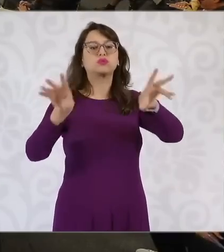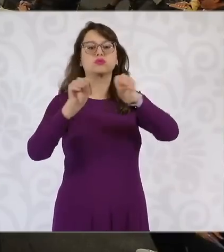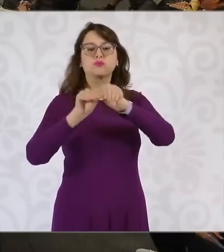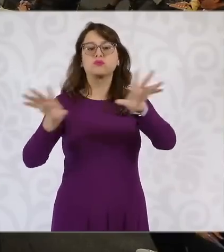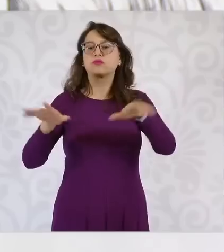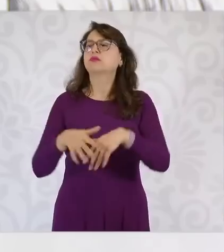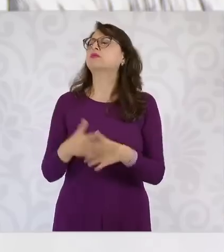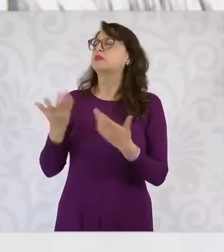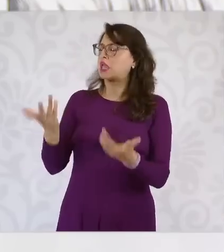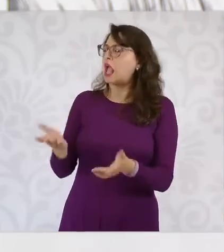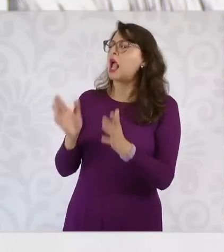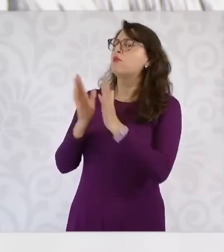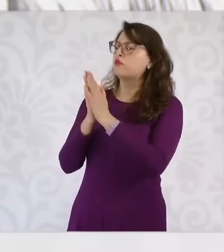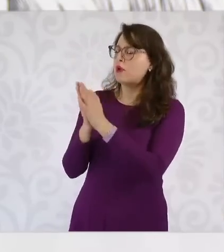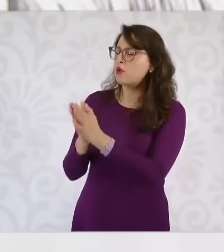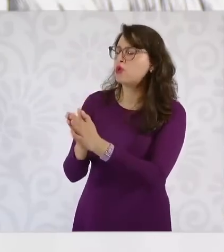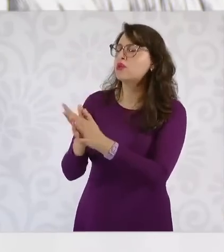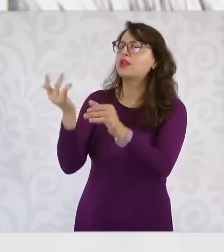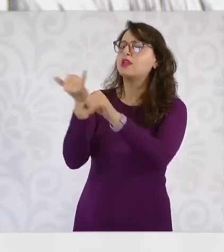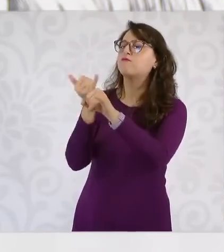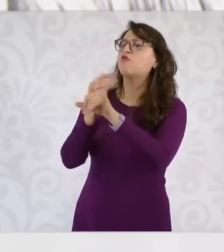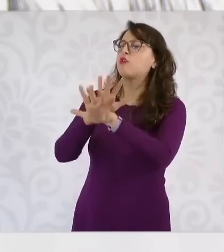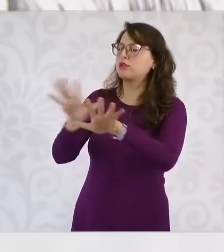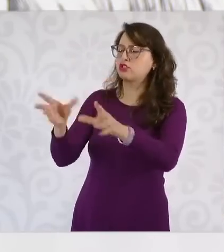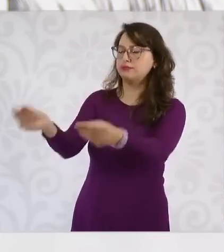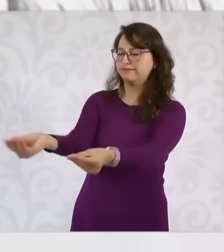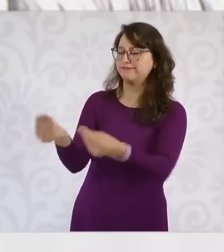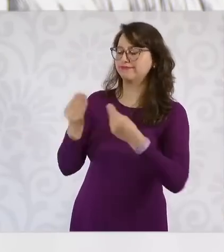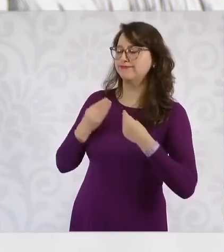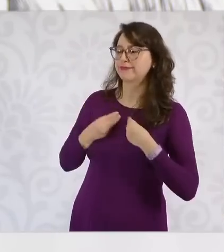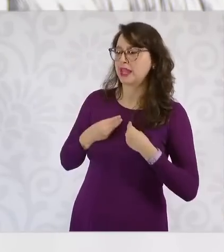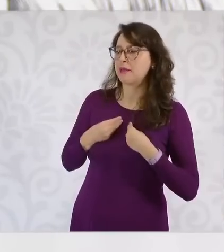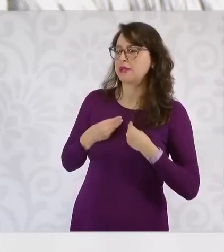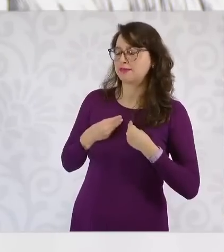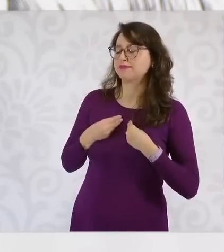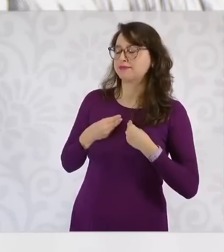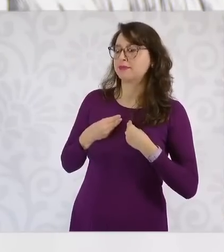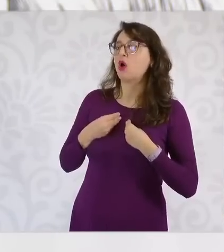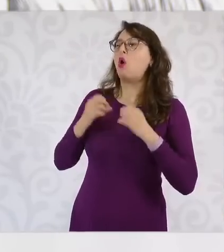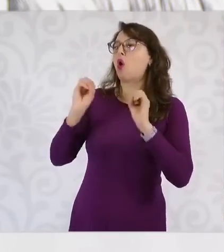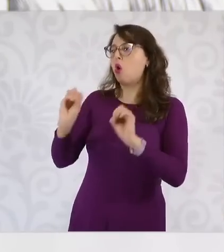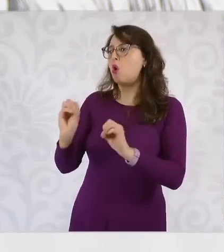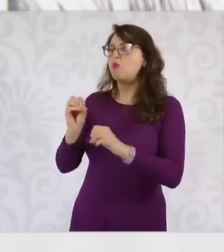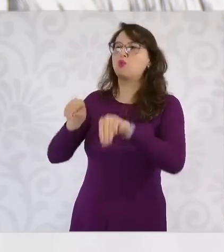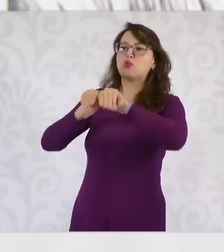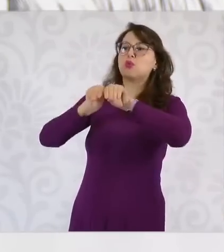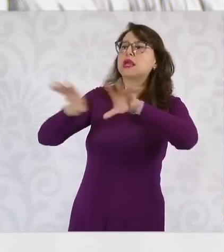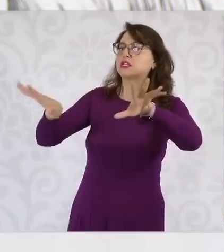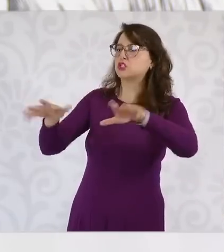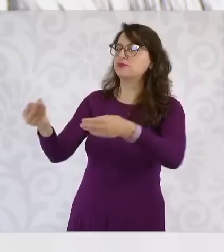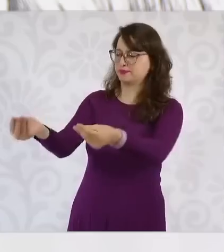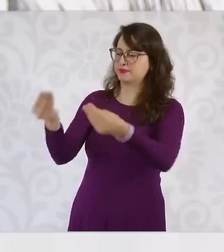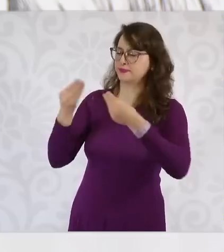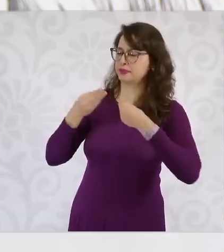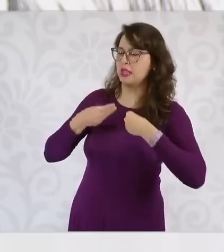compañeros de atención ciudadana o a vm En dónde está publicado y que se hagan Las investigaciones